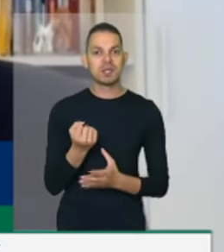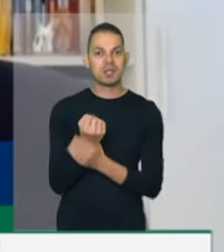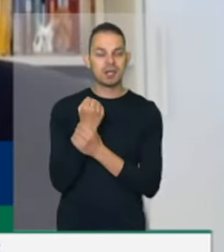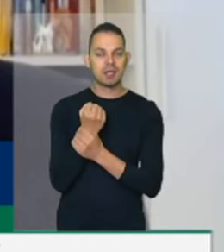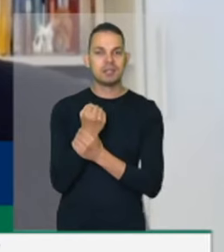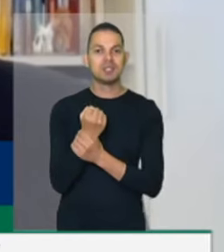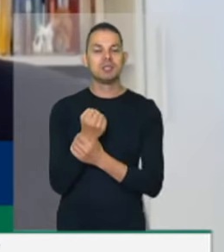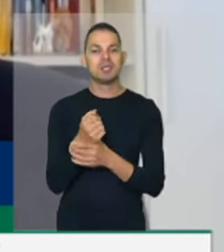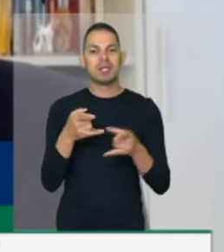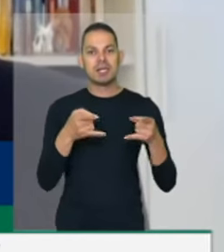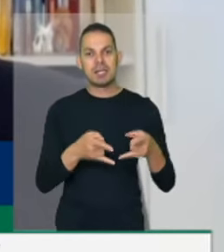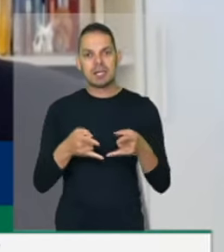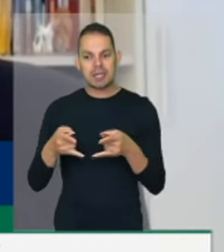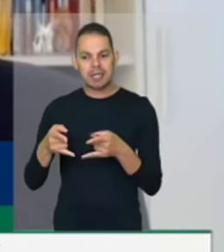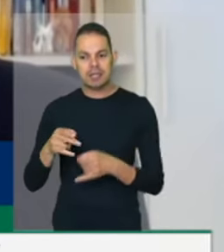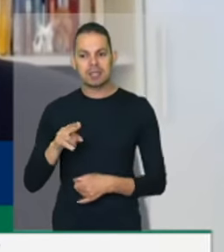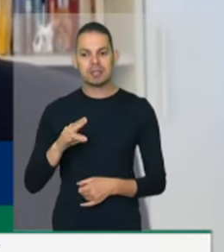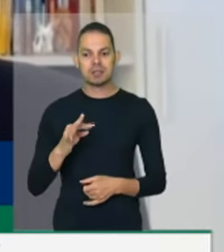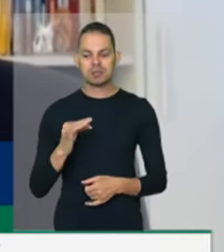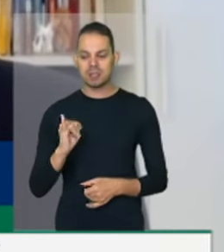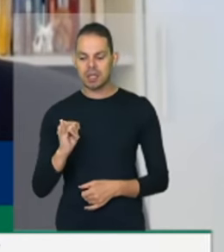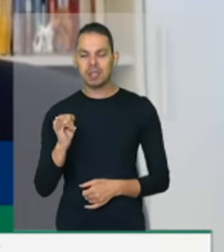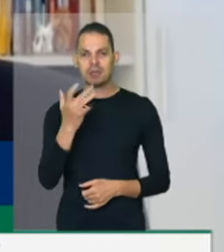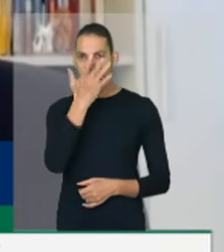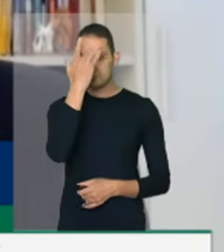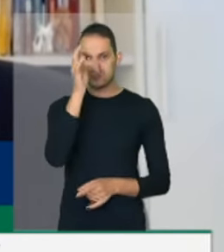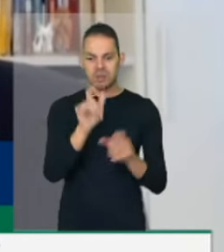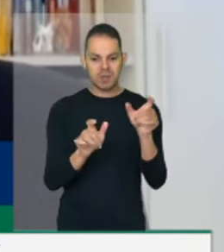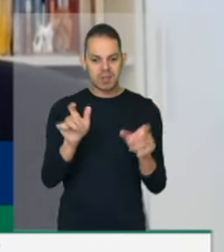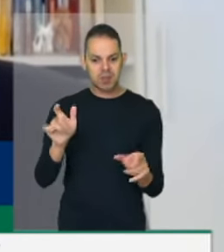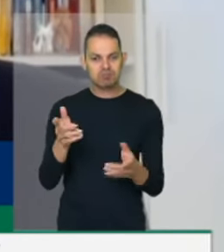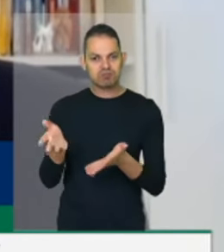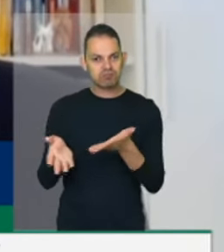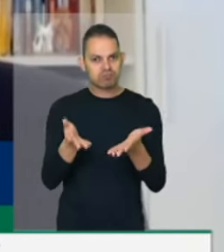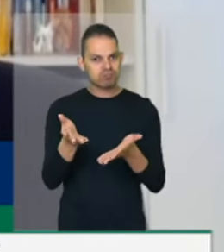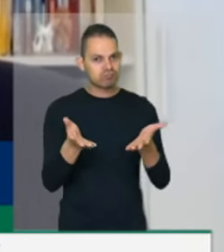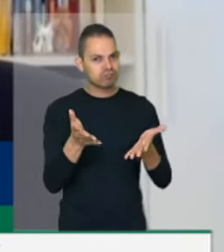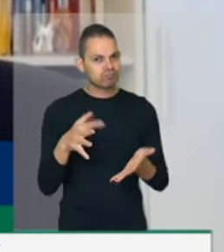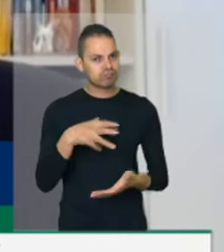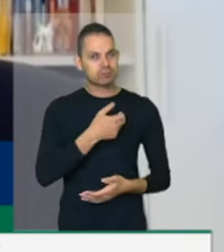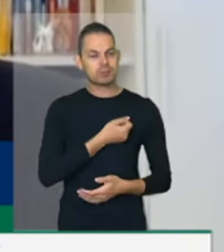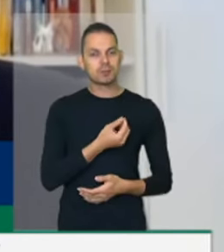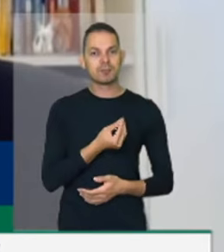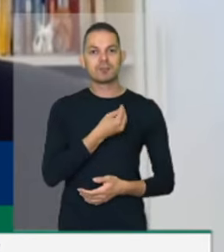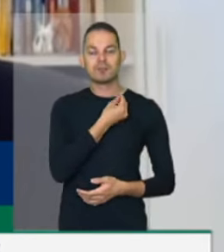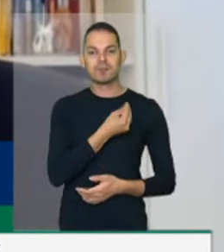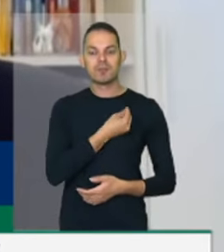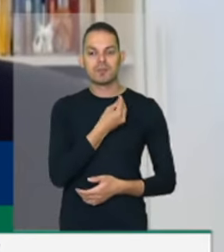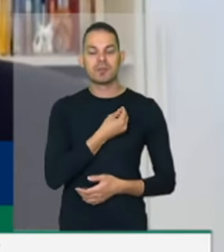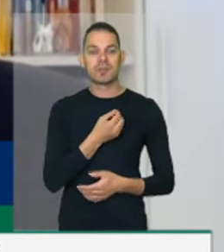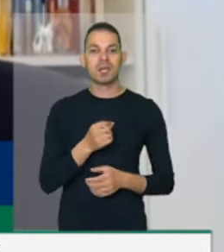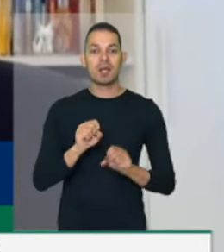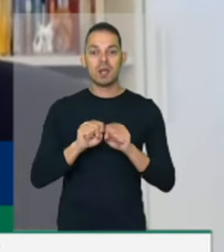ATENDIDAS. NÓS TEMOS AÍ .... É UM SISTEMA QUE ESTÁ COMPLETAMENTE COLAPSADO EM VÁRIOS ESTADOS SEJAM CONDIÇÕES DE OFERTAR ESSES